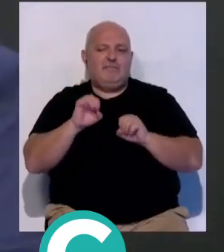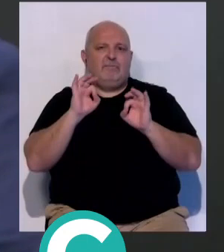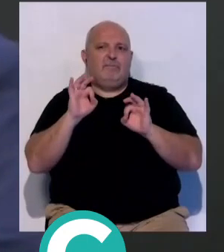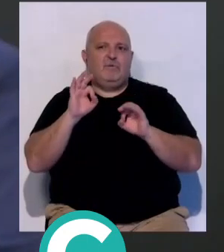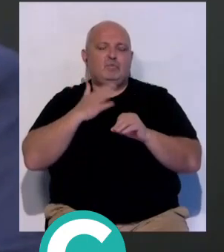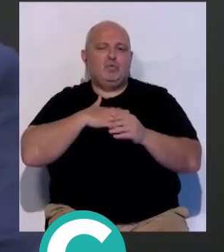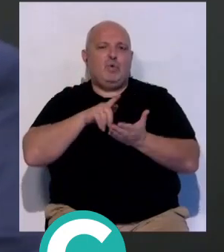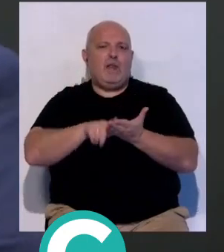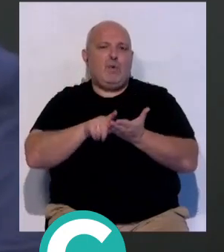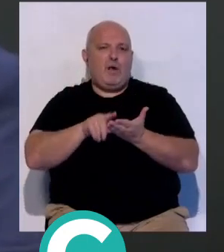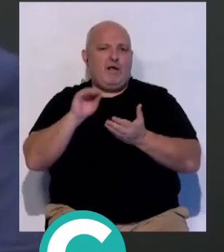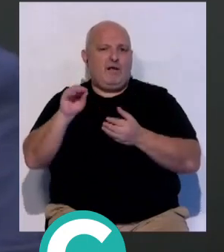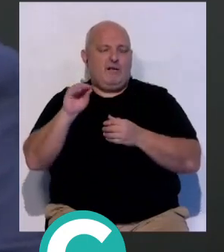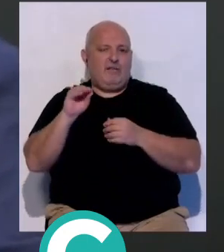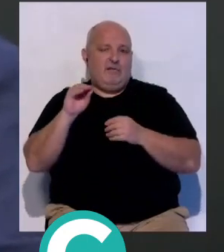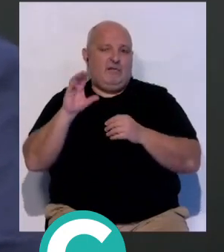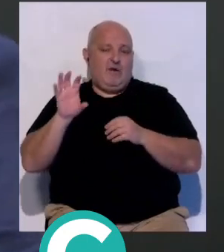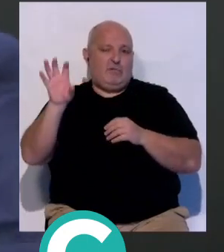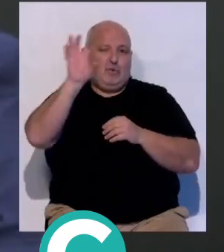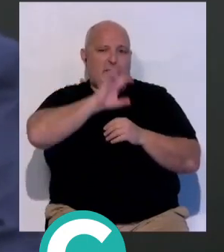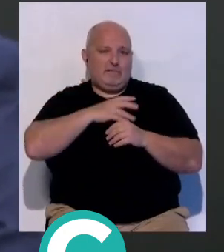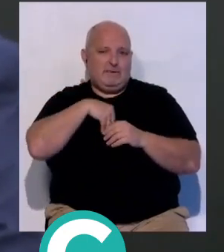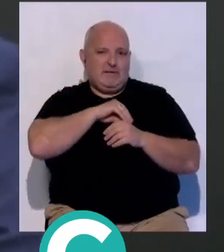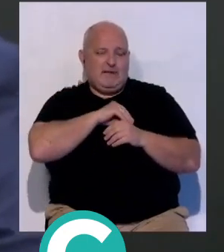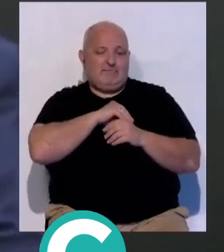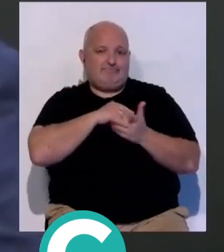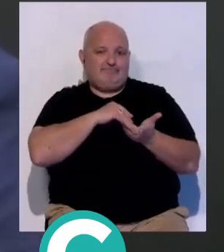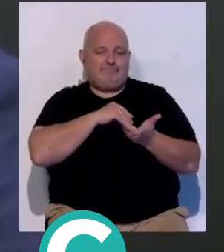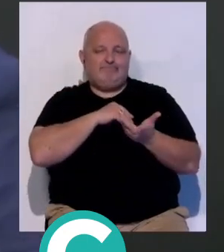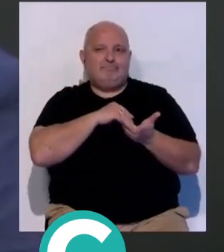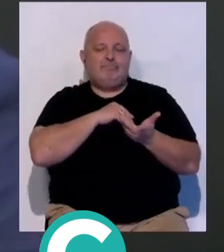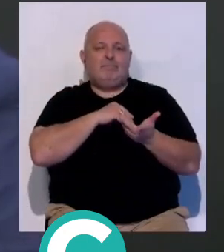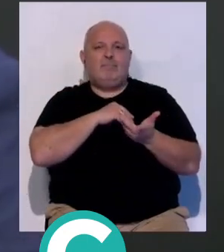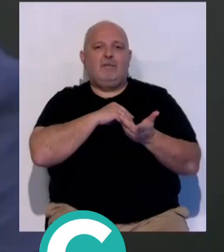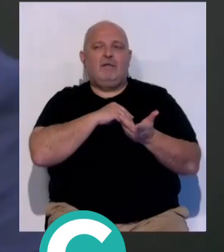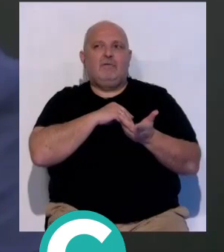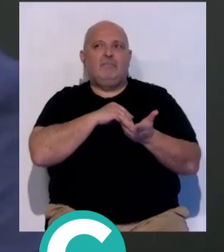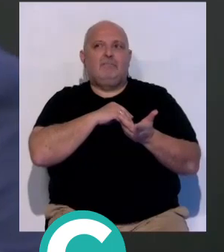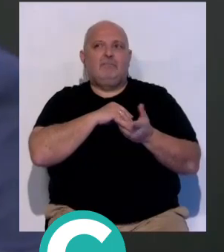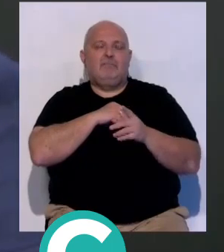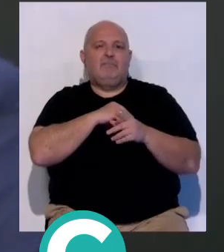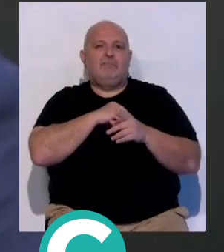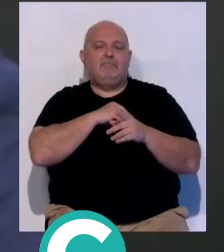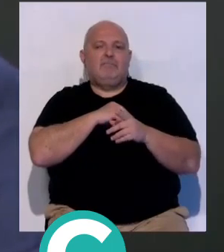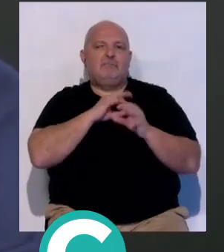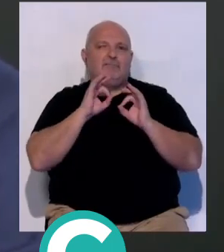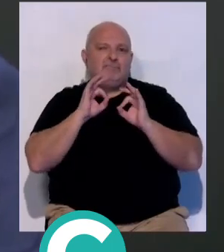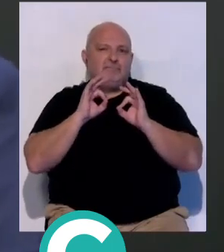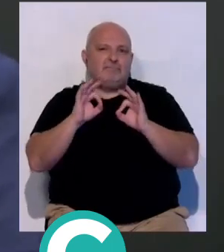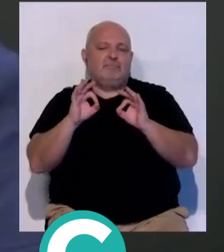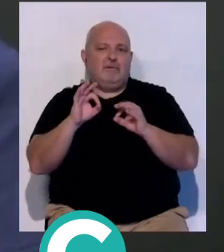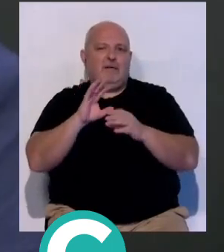lengua algunos comunidades y Esto hace que eso sea más excluyente que inclusivo no porque ellos